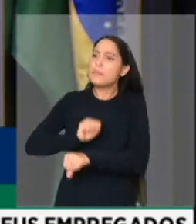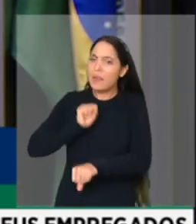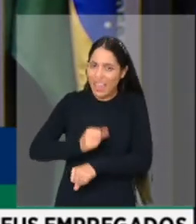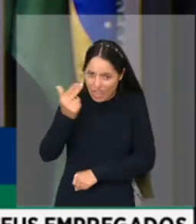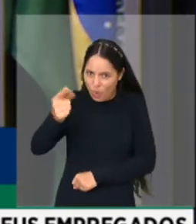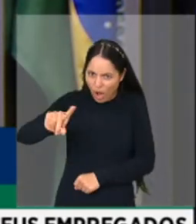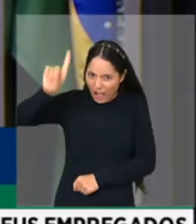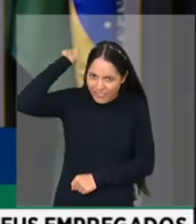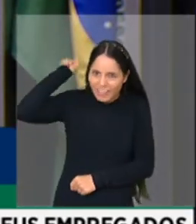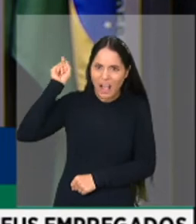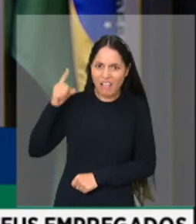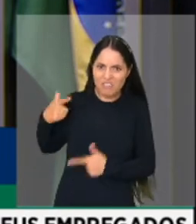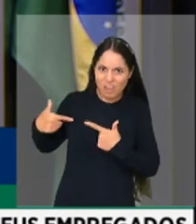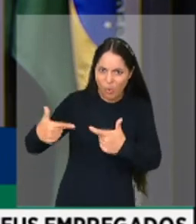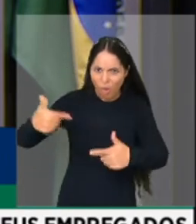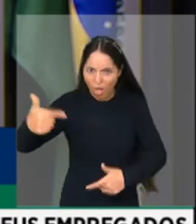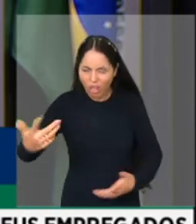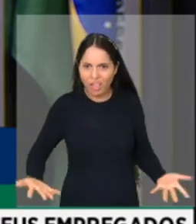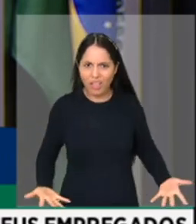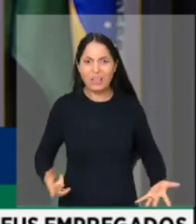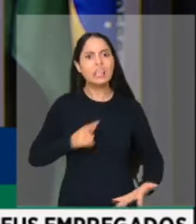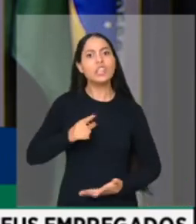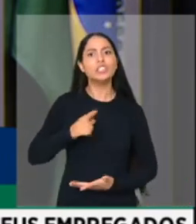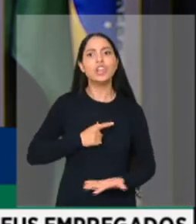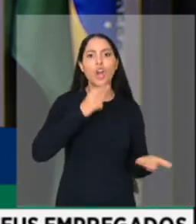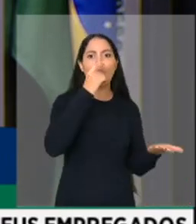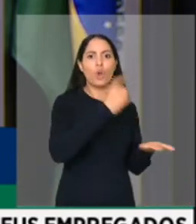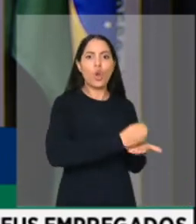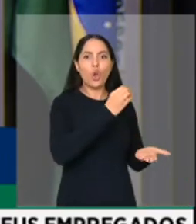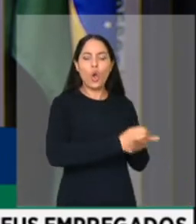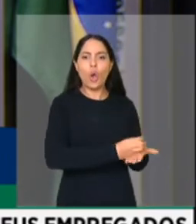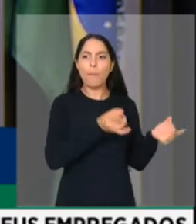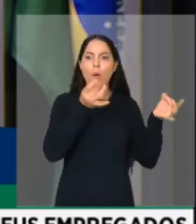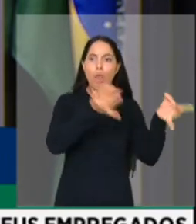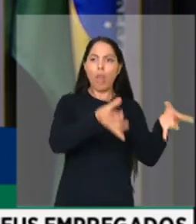SEGUNDA GUERRA MUNDIAL? CORPOS SENDO JOGADOS POR MOTONIVELADORAS NAS COVAS